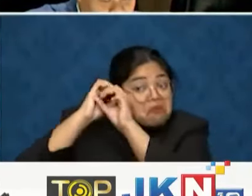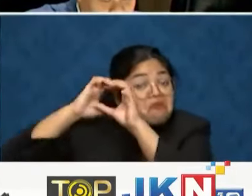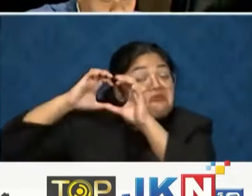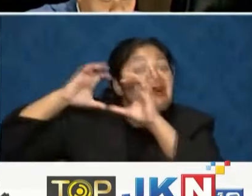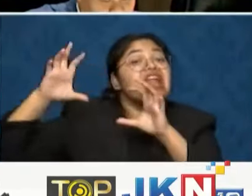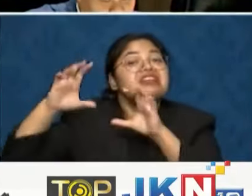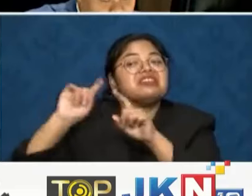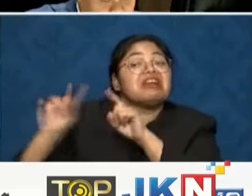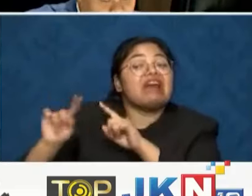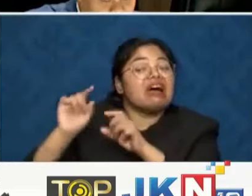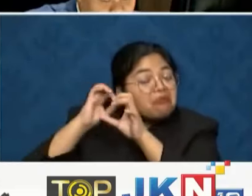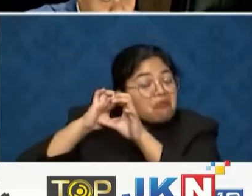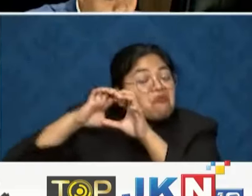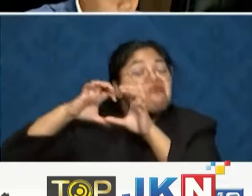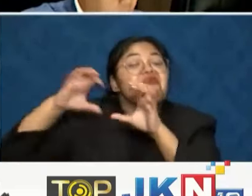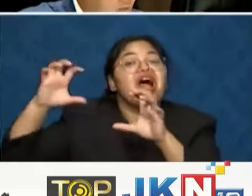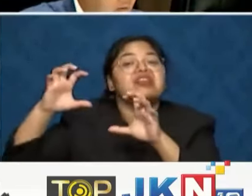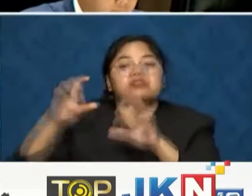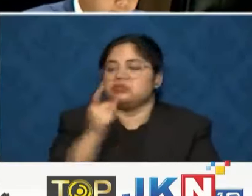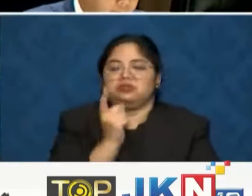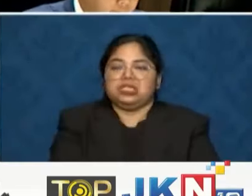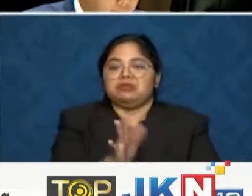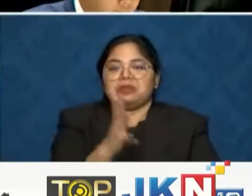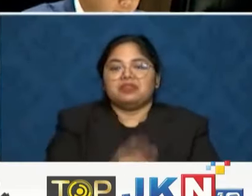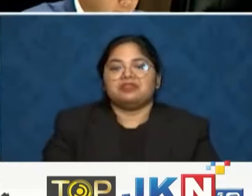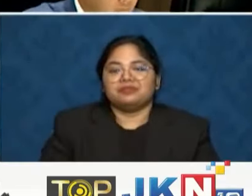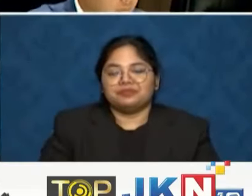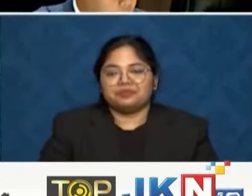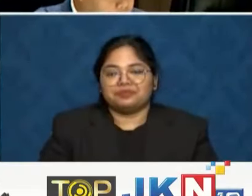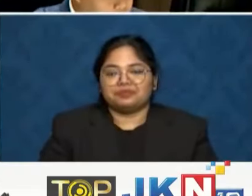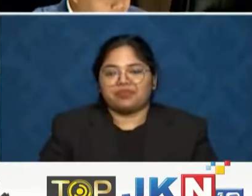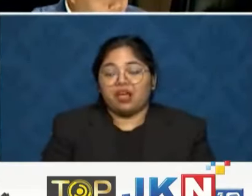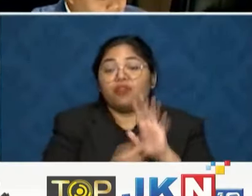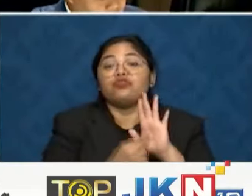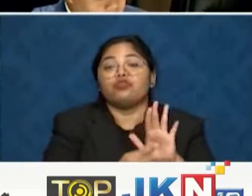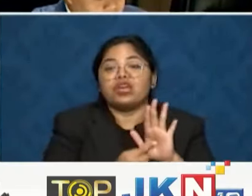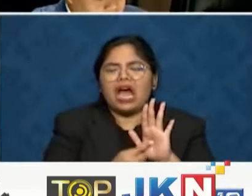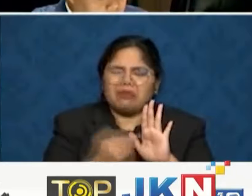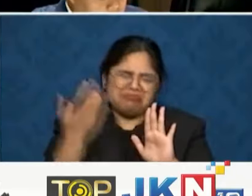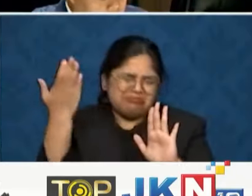แค่นายกนิดนะยังมีนายกใหญ่มีนายกเล็กที่ ผมต้องพูดเพราะมันก่อให้เกิดการปัญหาใน